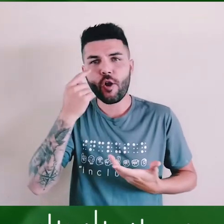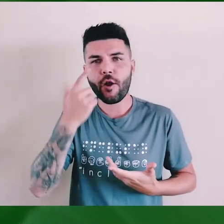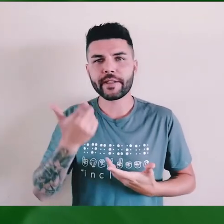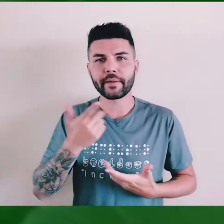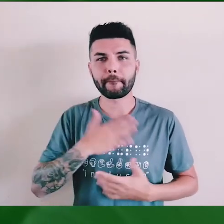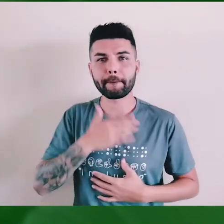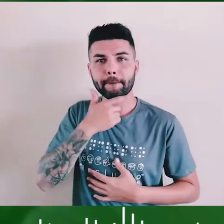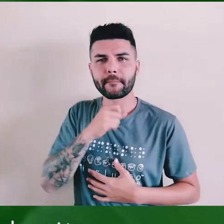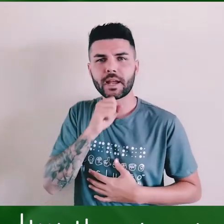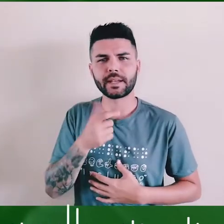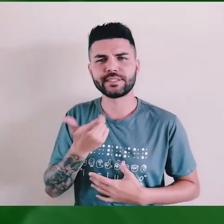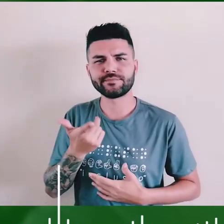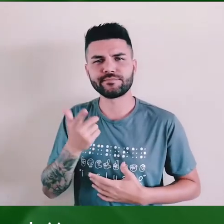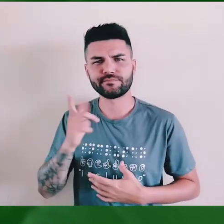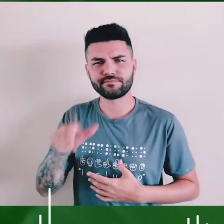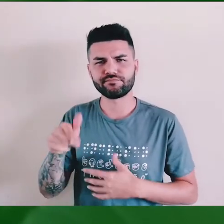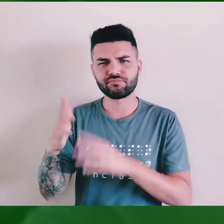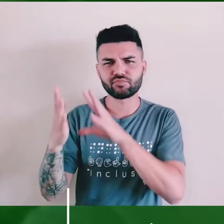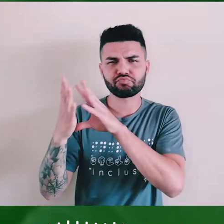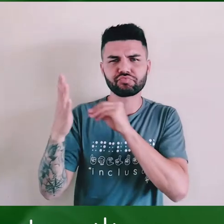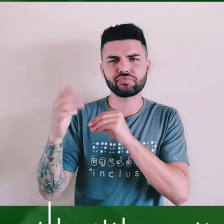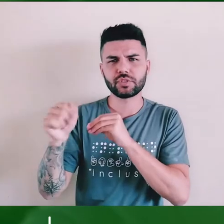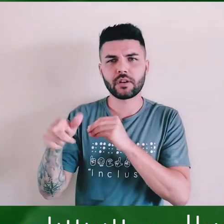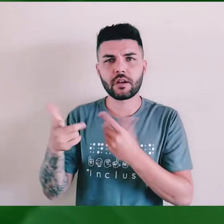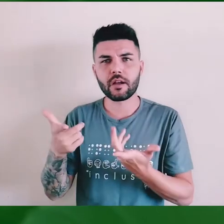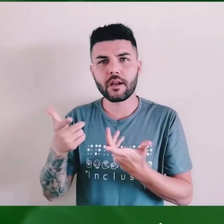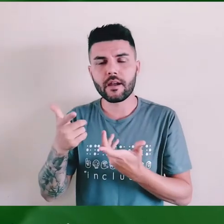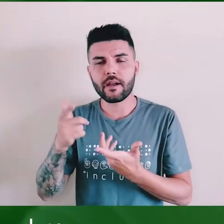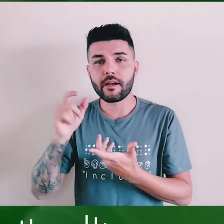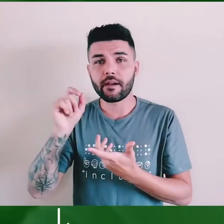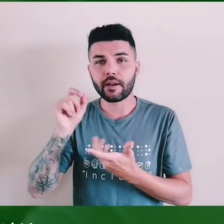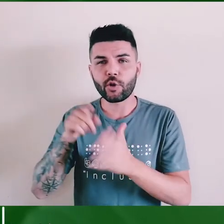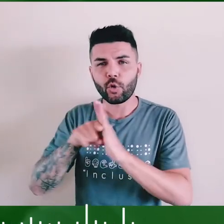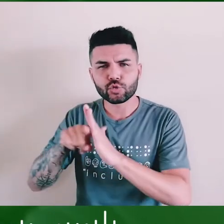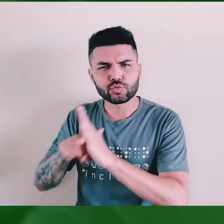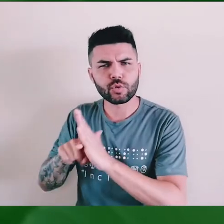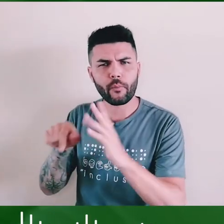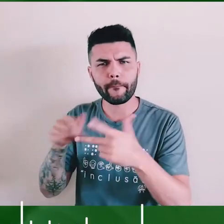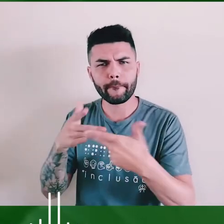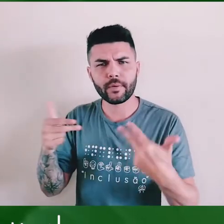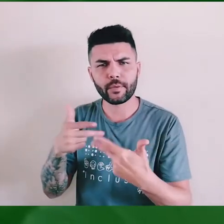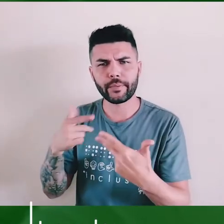jornalista sempre teve essa coisa do: " Ahh conseguiu tal coisa por causa do seu pai..."